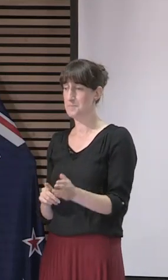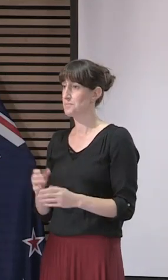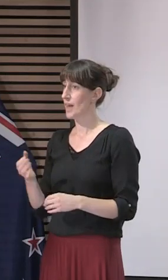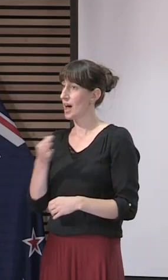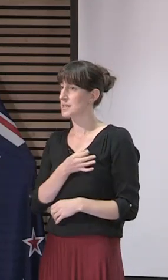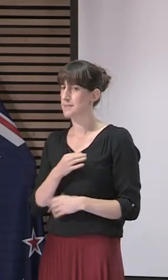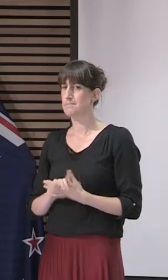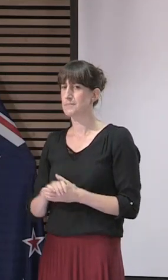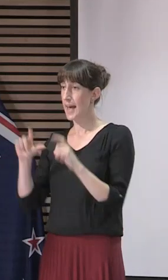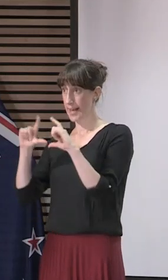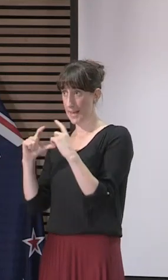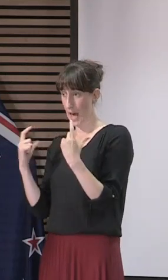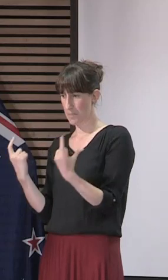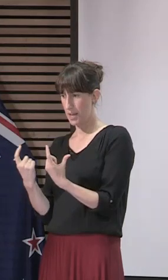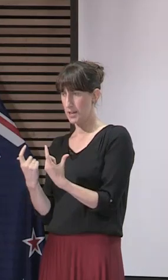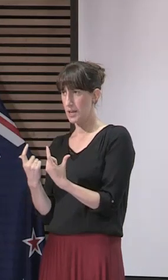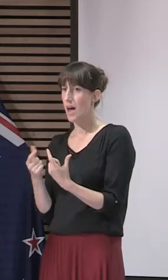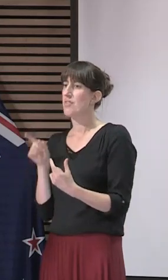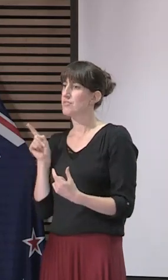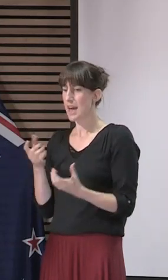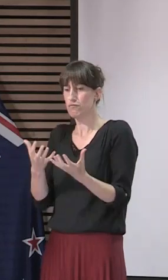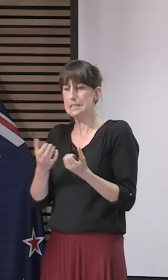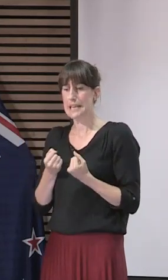mohio ahau kei te tino whakapehapeha te tangata ki raro